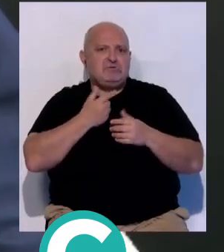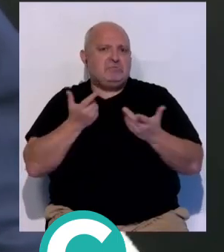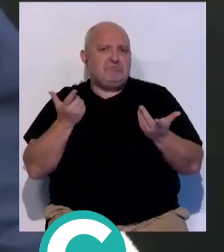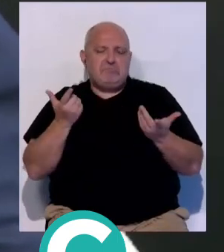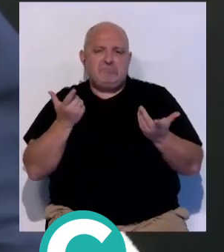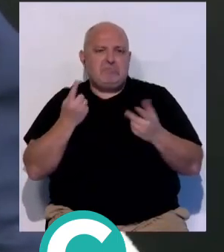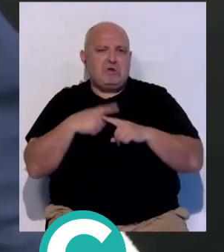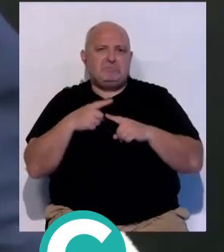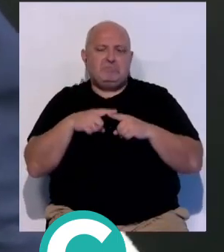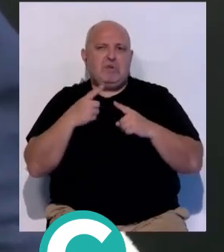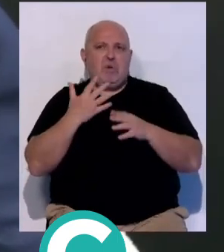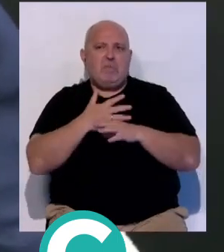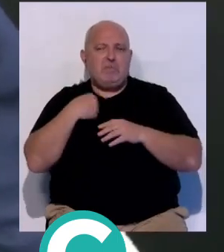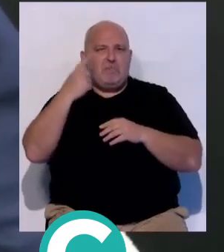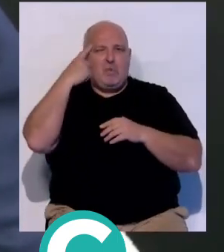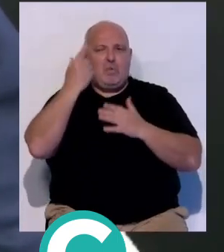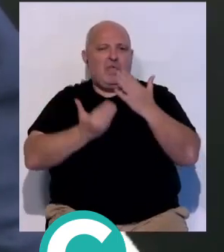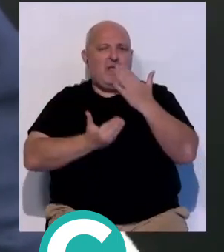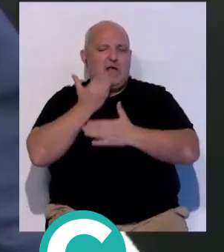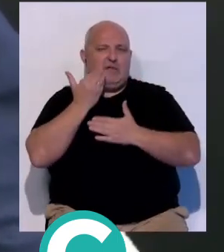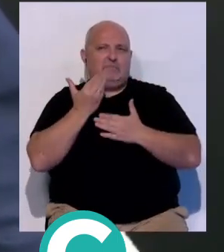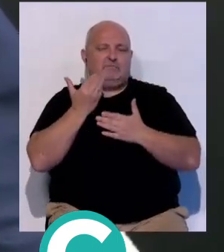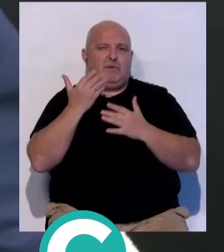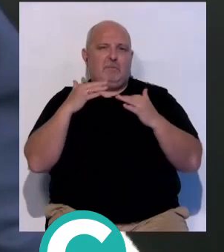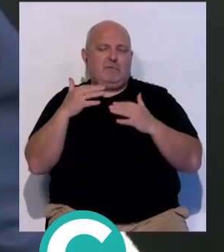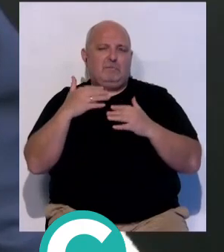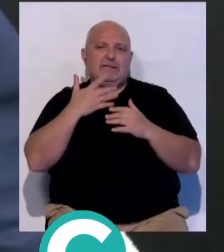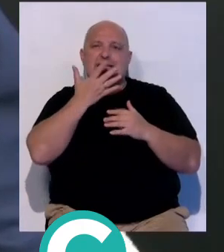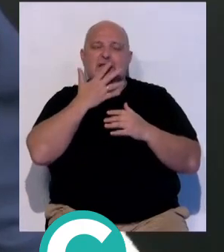simpática un jugador me acuerdo un día en un partido no voy a decir el nombre eran Pamplona